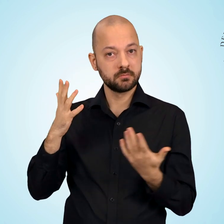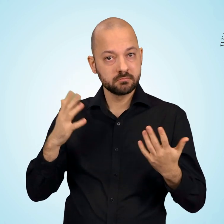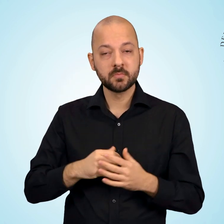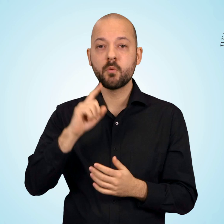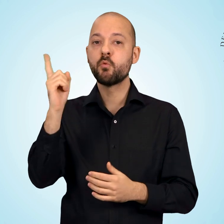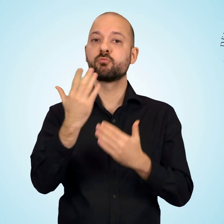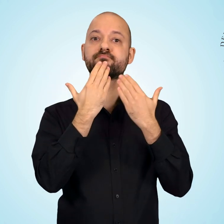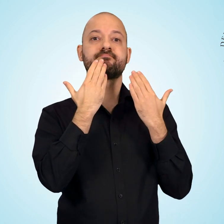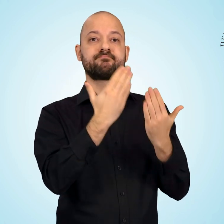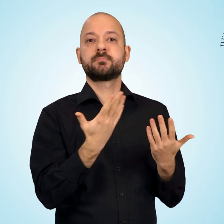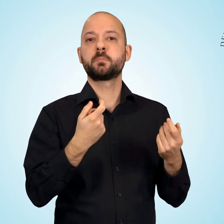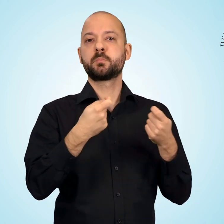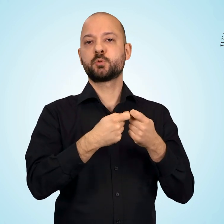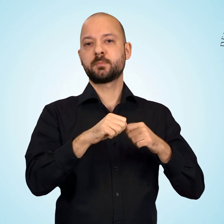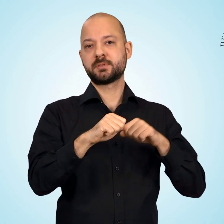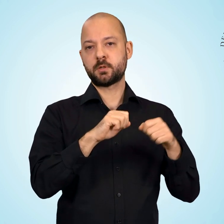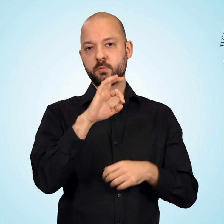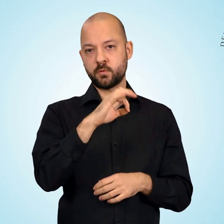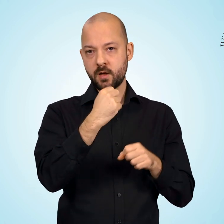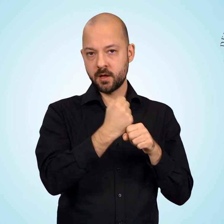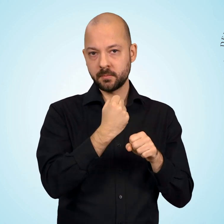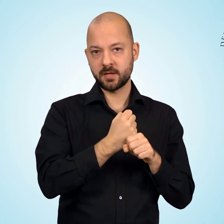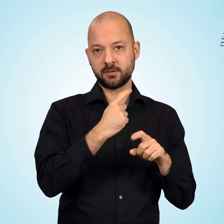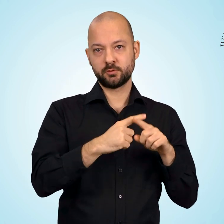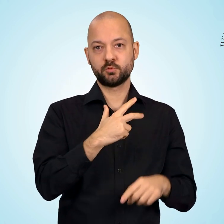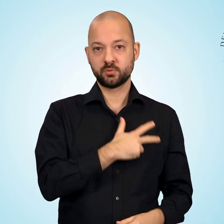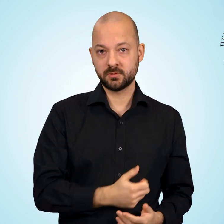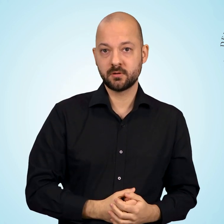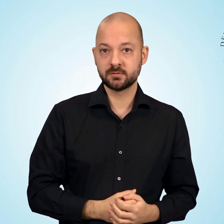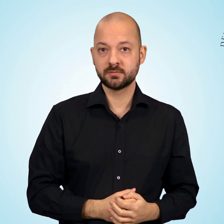und dem Bundesministerium für Arbeit und Soziales,